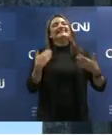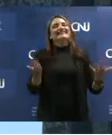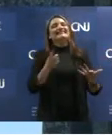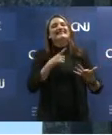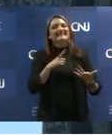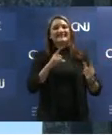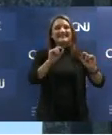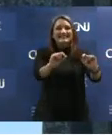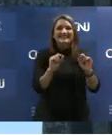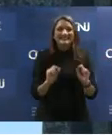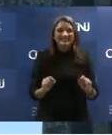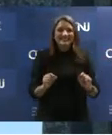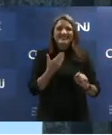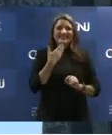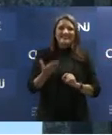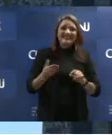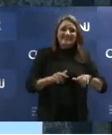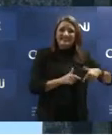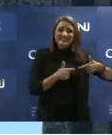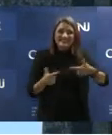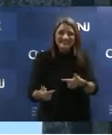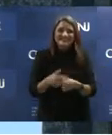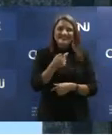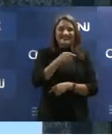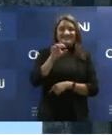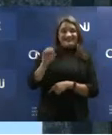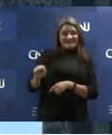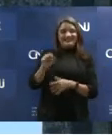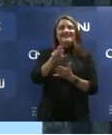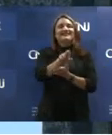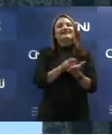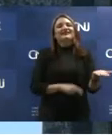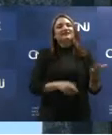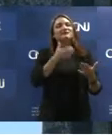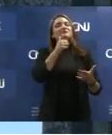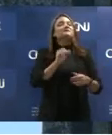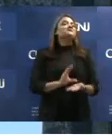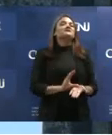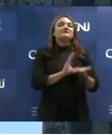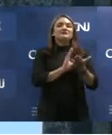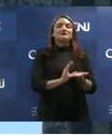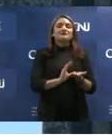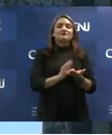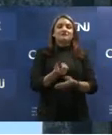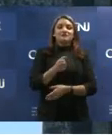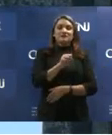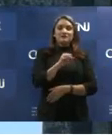A relatora e a conselheira Maria Thereza de Assis Moura e